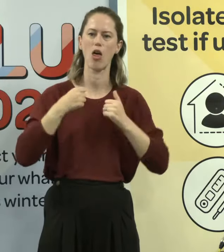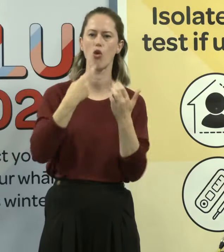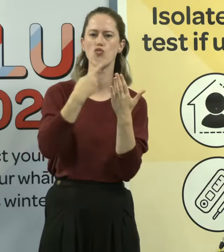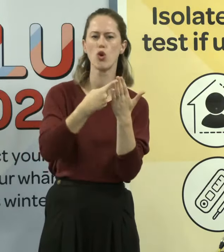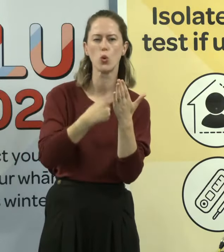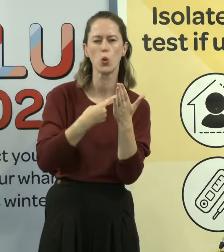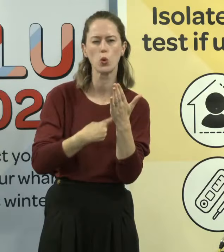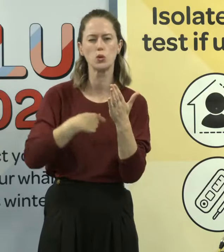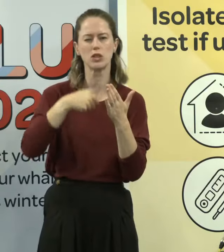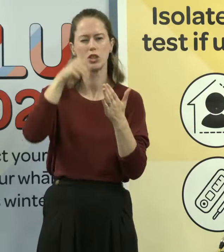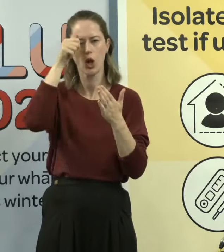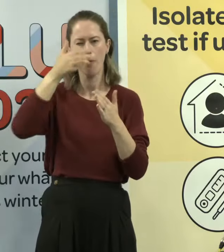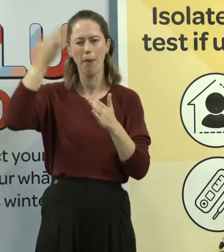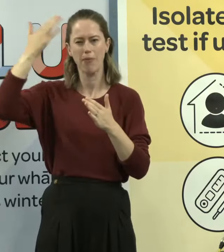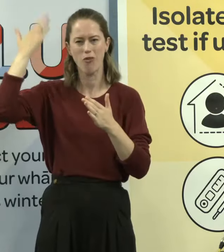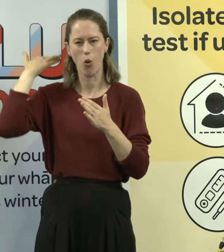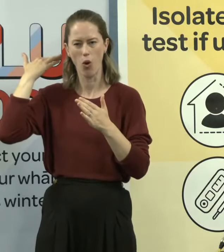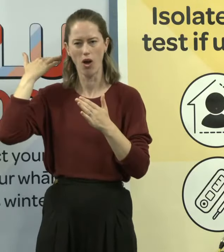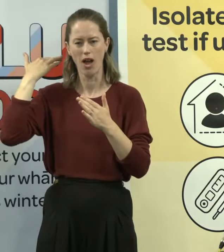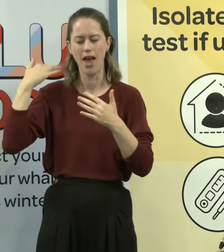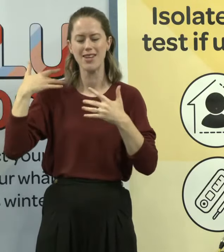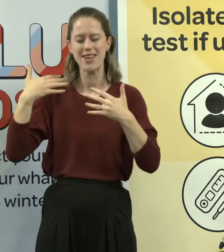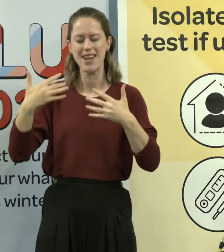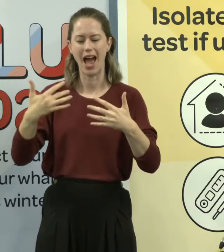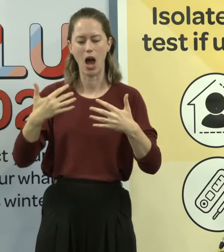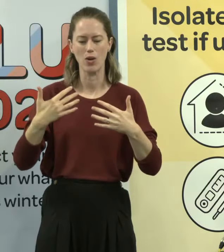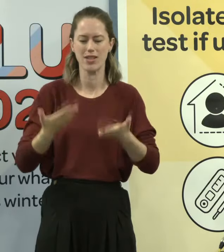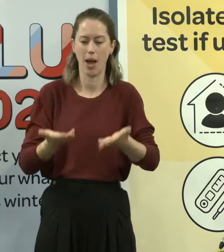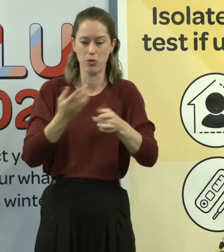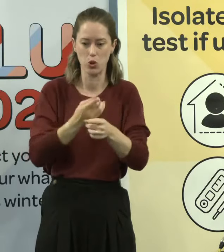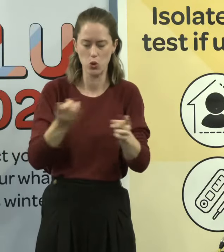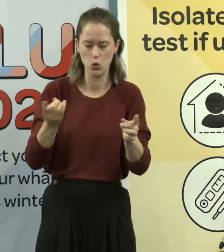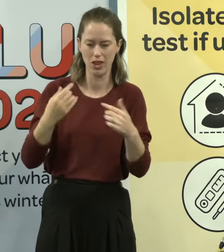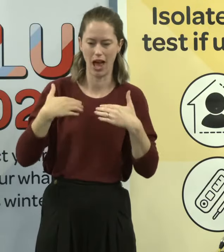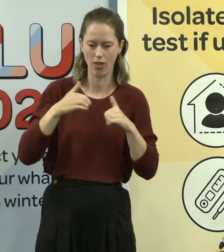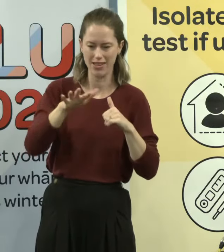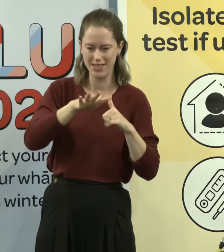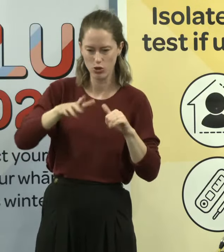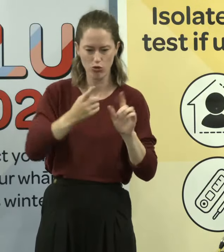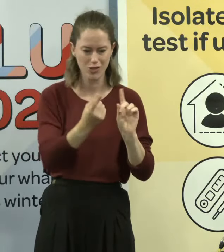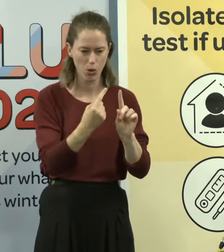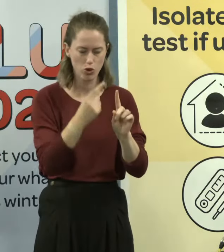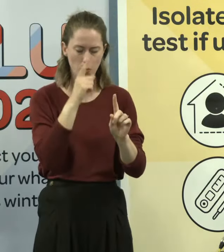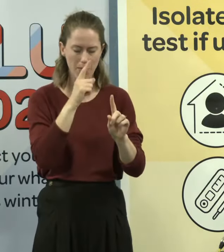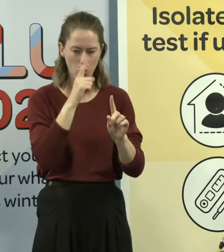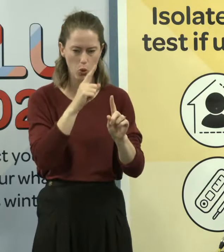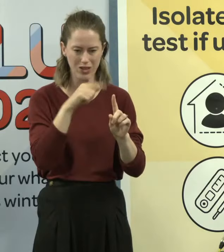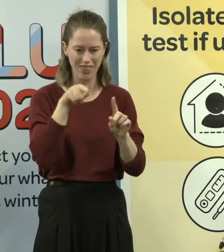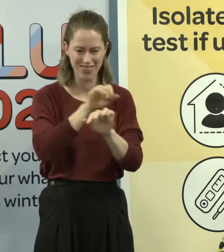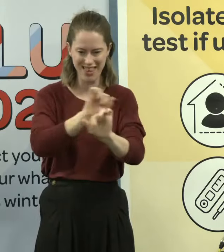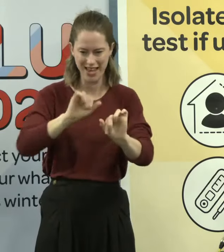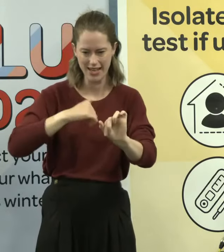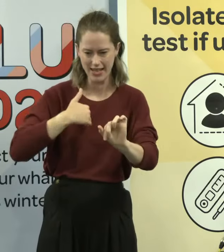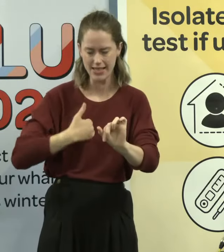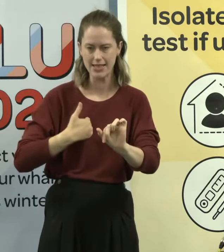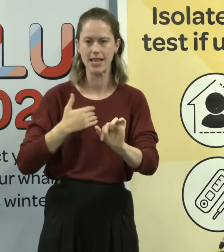korero a Caroline tino pai